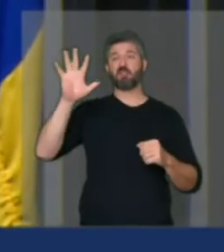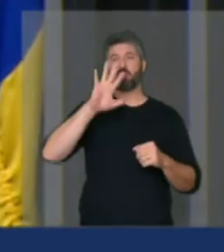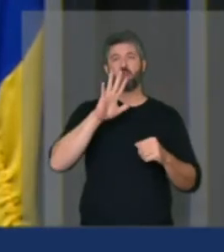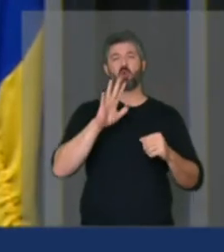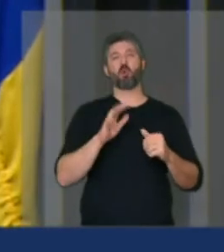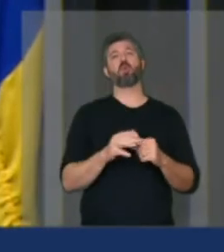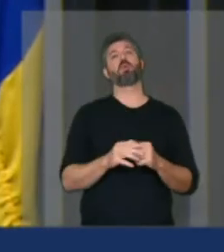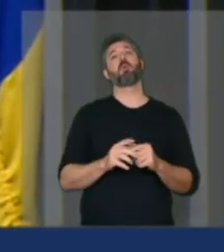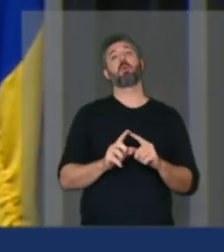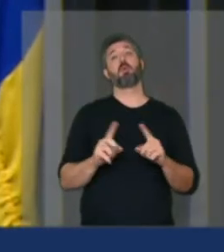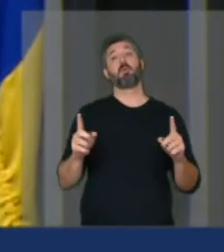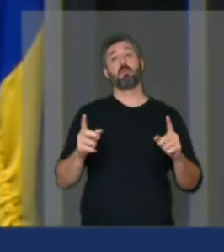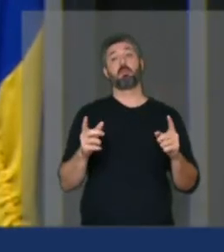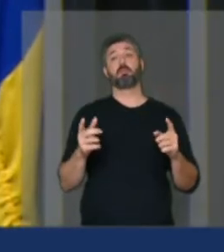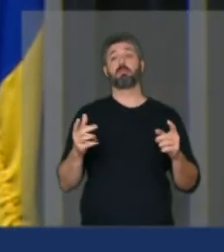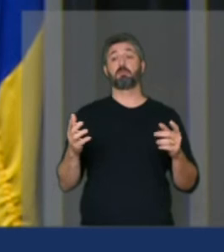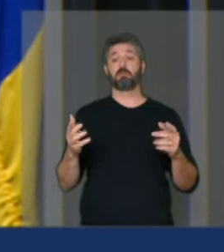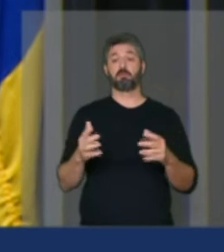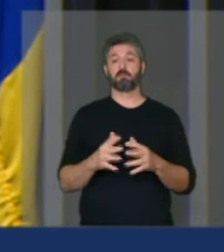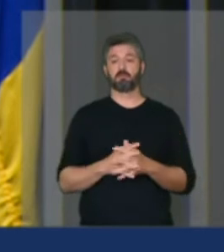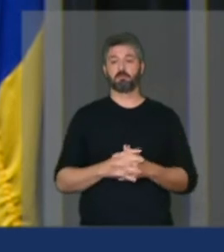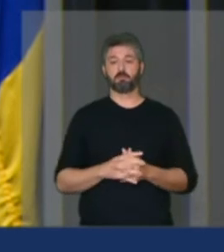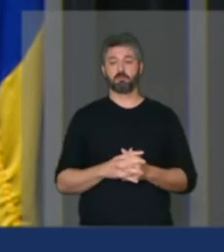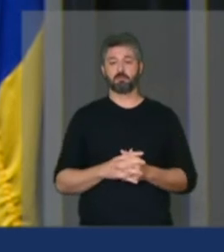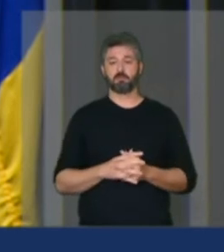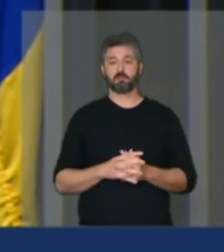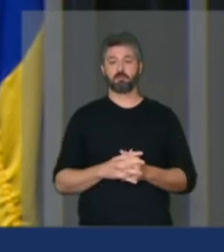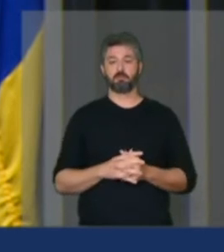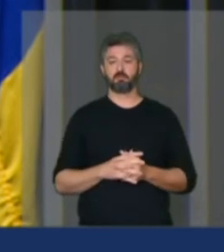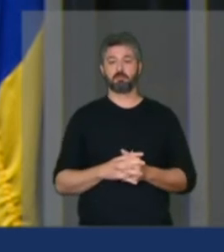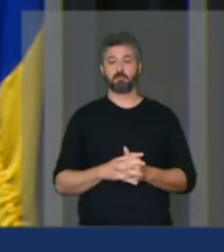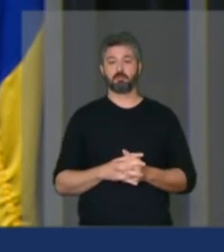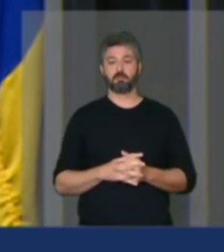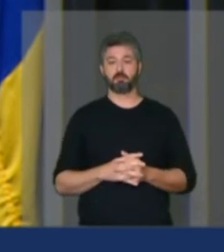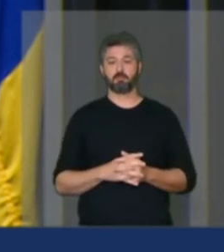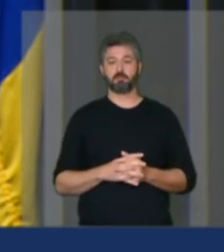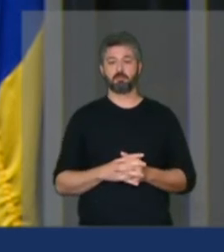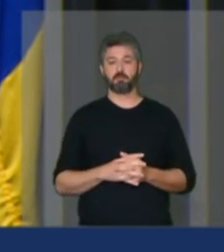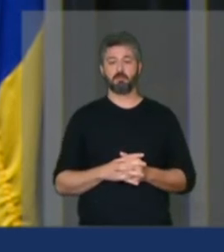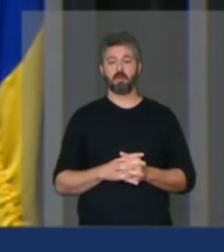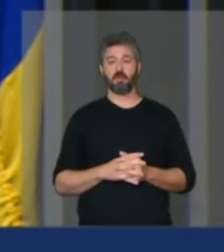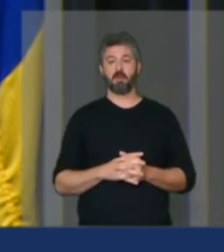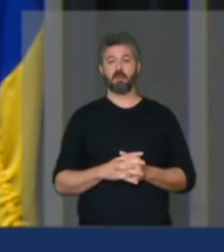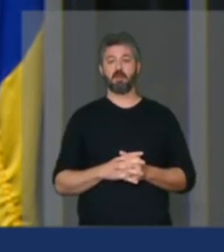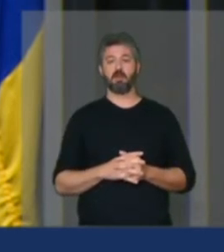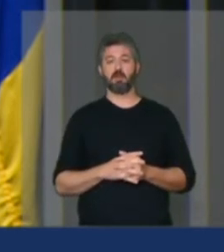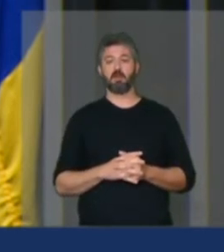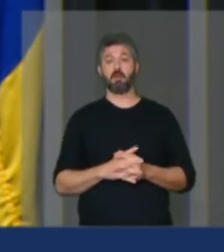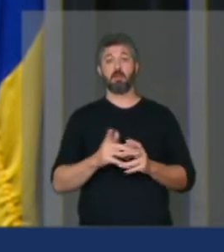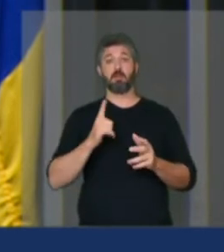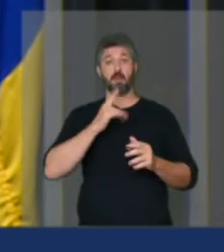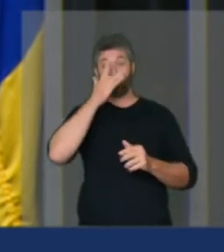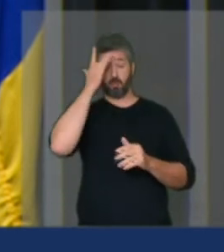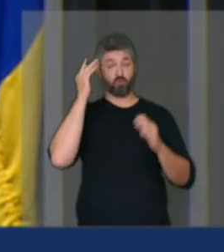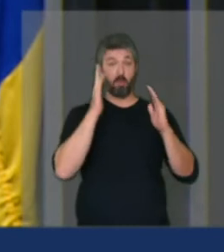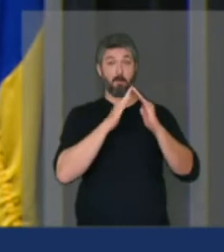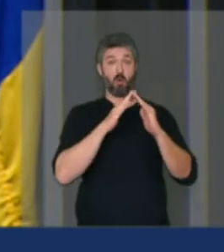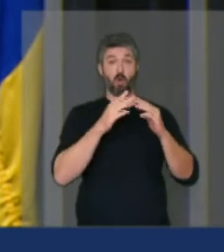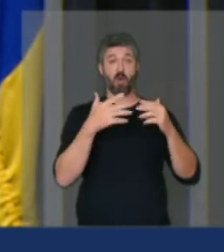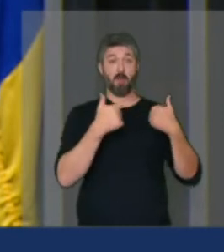PARA TODO O PAÍS, E QUE HOJE ABRIGA... A VILA PERMANENTE, SENHOR PRESIDENTE, AONDE MUITOS MORADORES JÁ VIVEM HÁ ANOS, ALGUNS ATÉ MAIS DE UMA